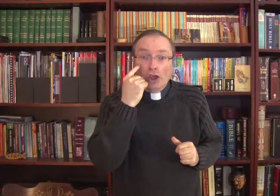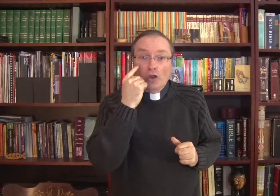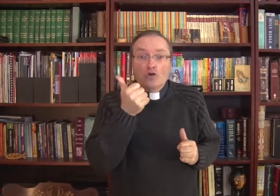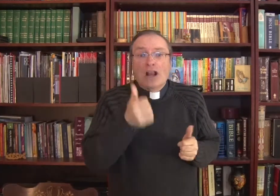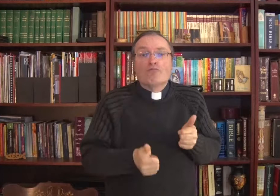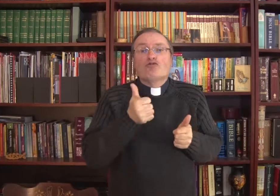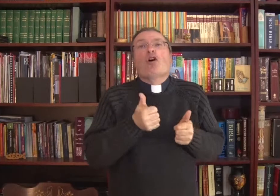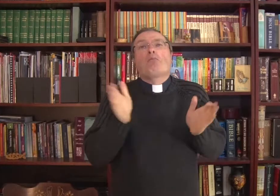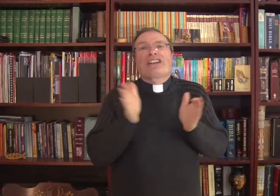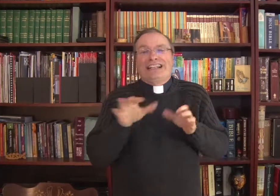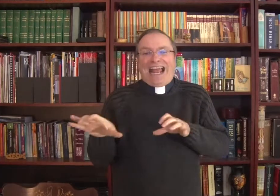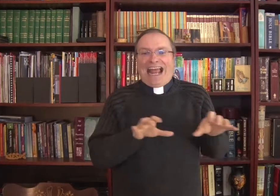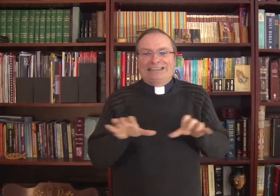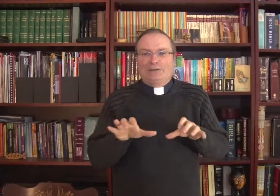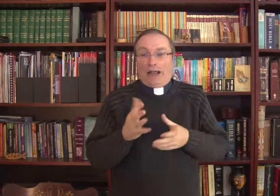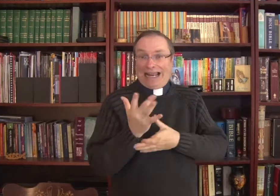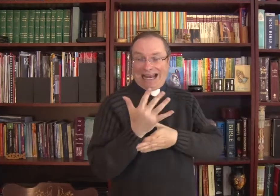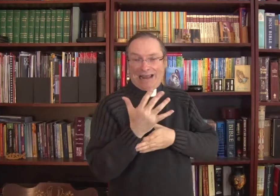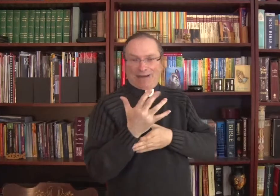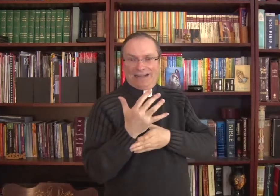ou la plus petite action (la main),